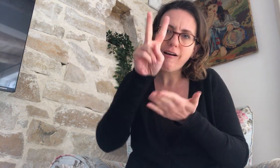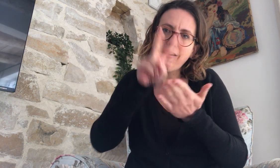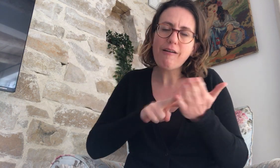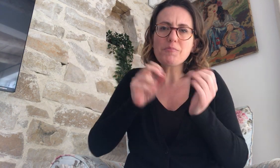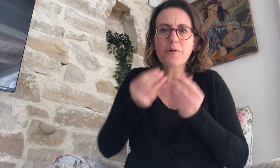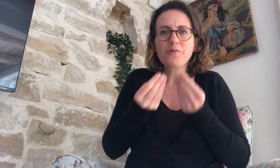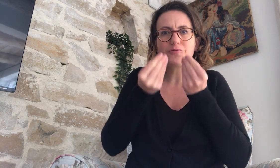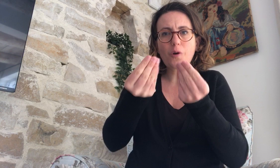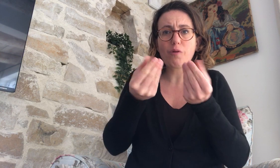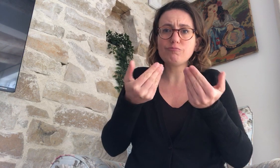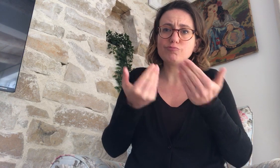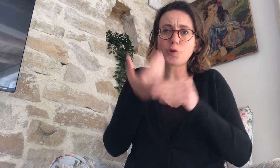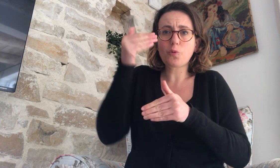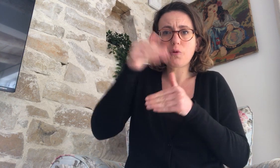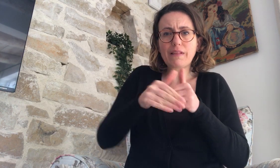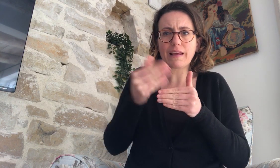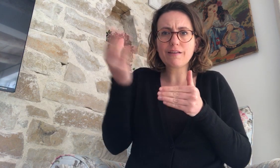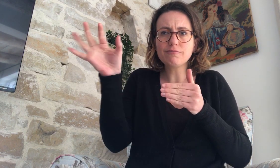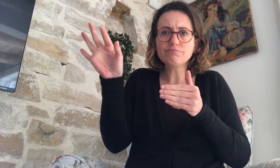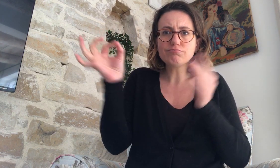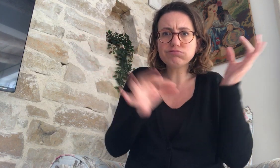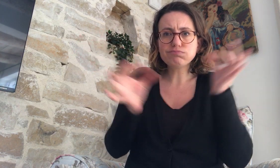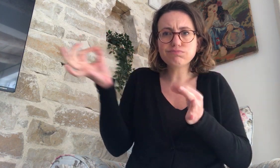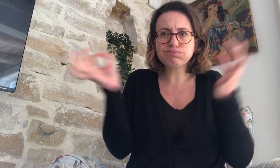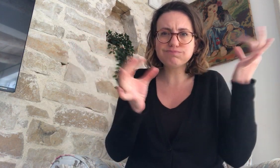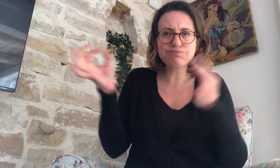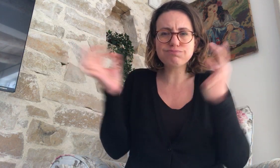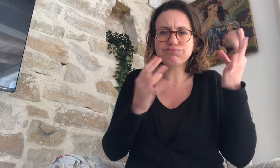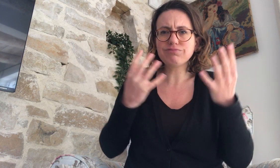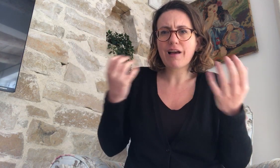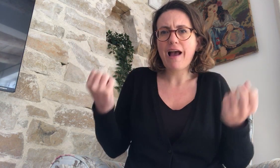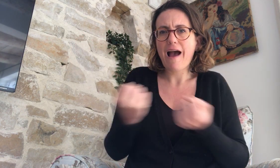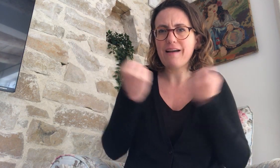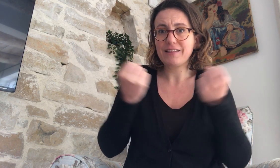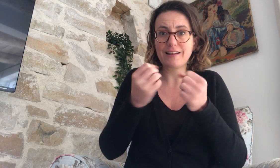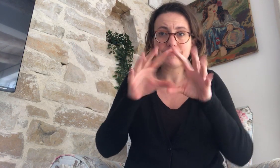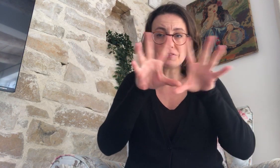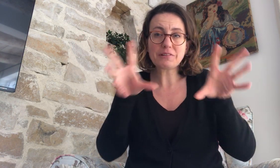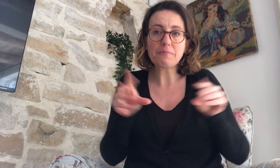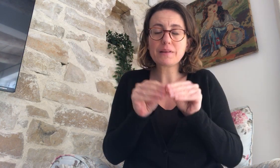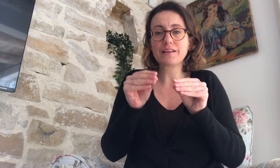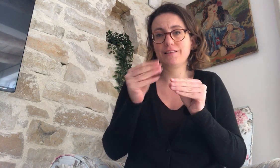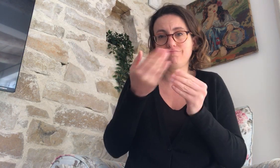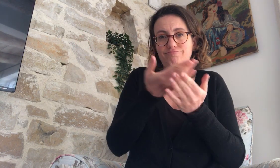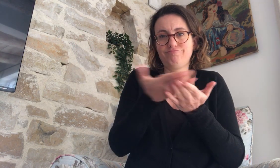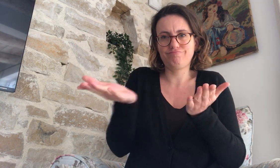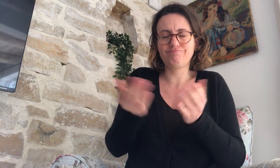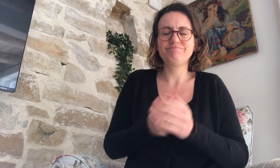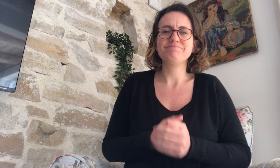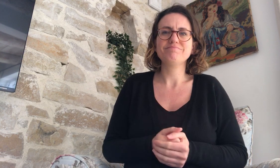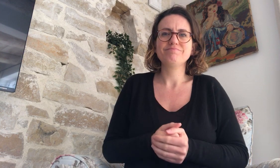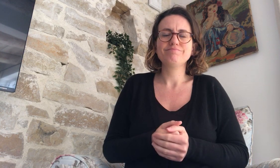Les lire peut agrémenter votre journée et vous donner des idées d'activités en famille. Tout simplement.